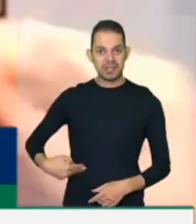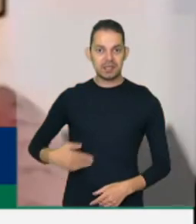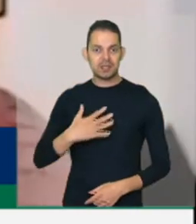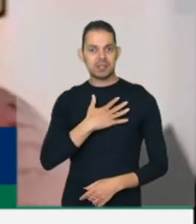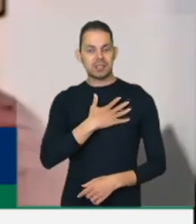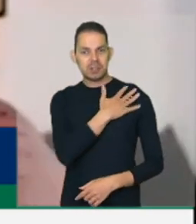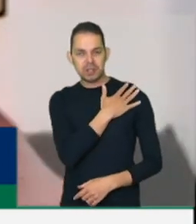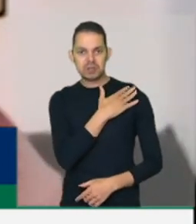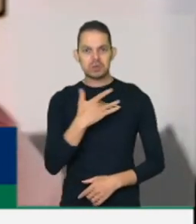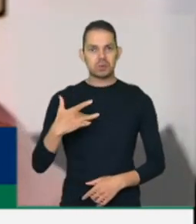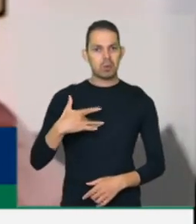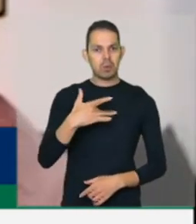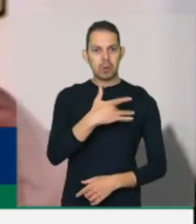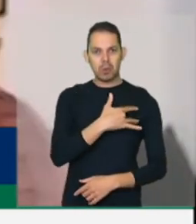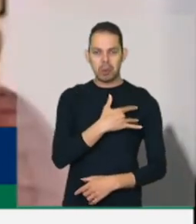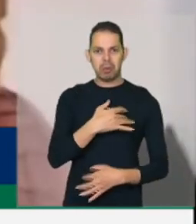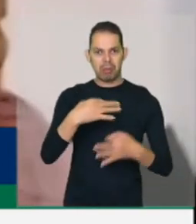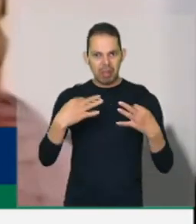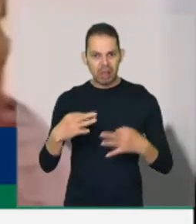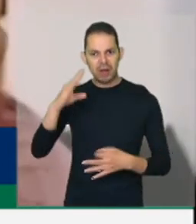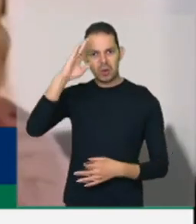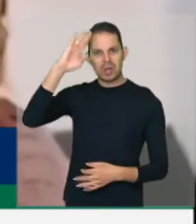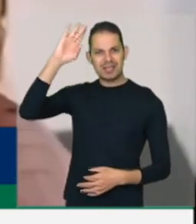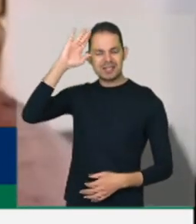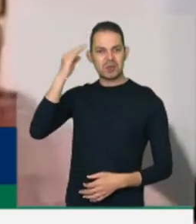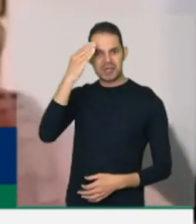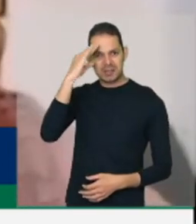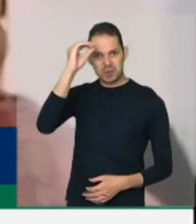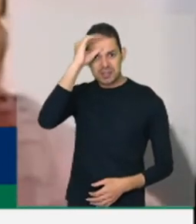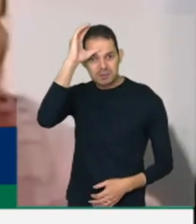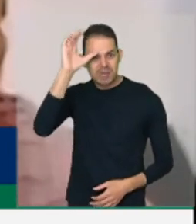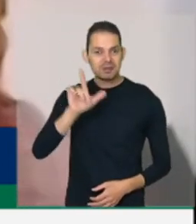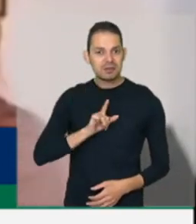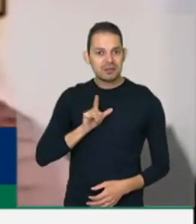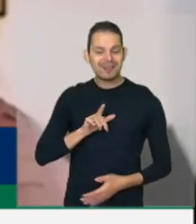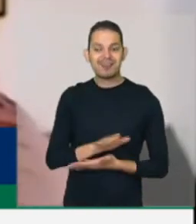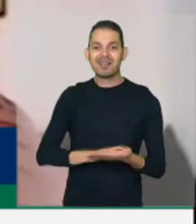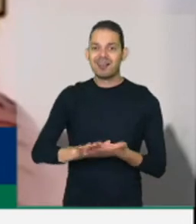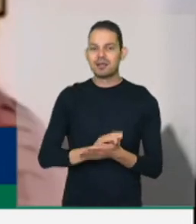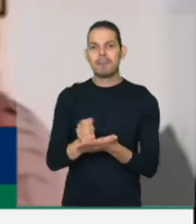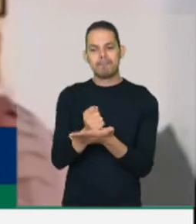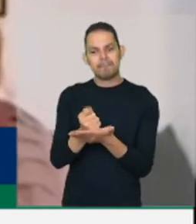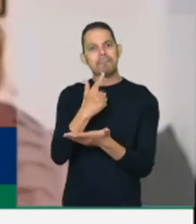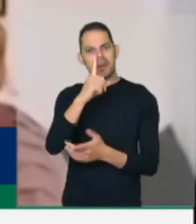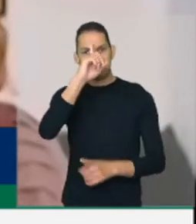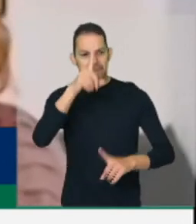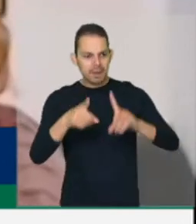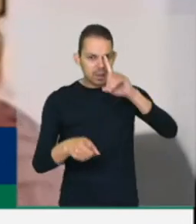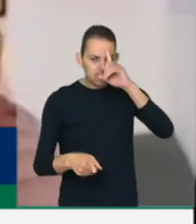NÃO TEM NENHUM CONHECIMENTO ACADÊMICO DE SAÚDE A TAMBÉM RECEITAR REMÉDIOS E COLOCAR UM PROTOCOLO NO MINISTÉRIO DA SAÚDE E AGORA ALGUNS JOVENS E